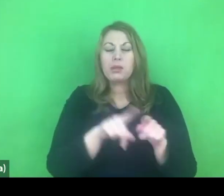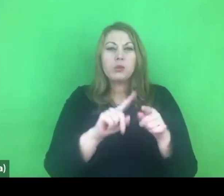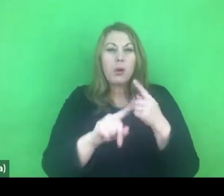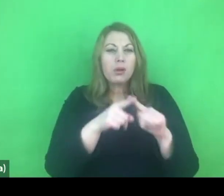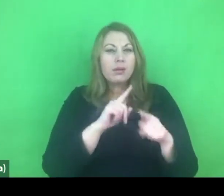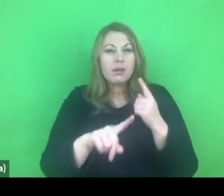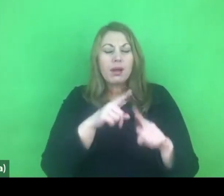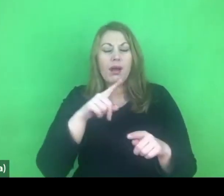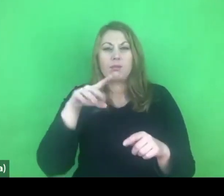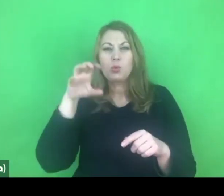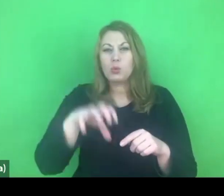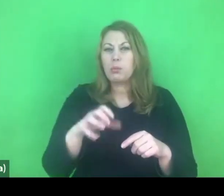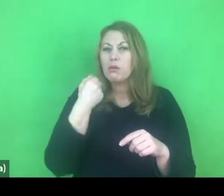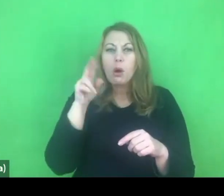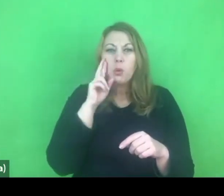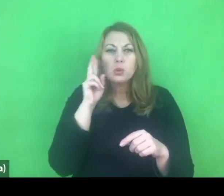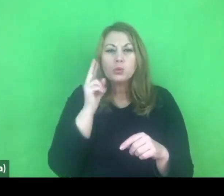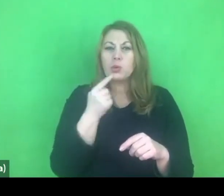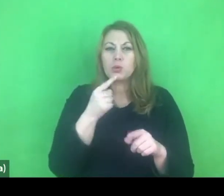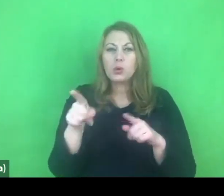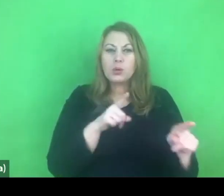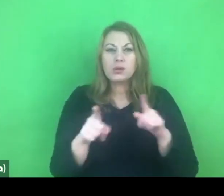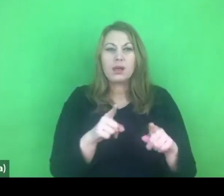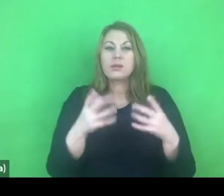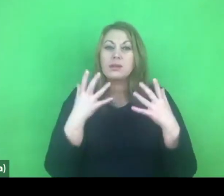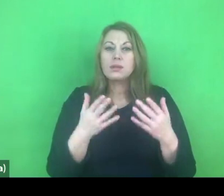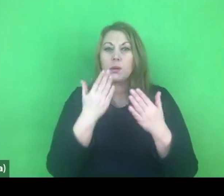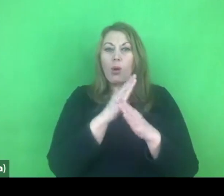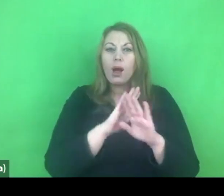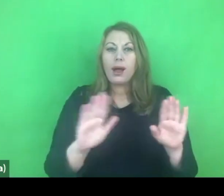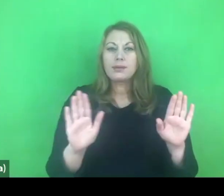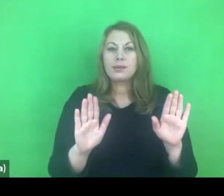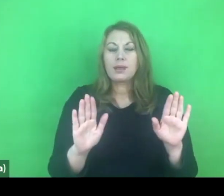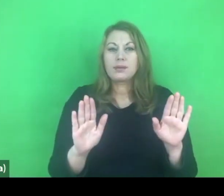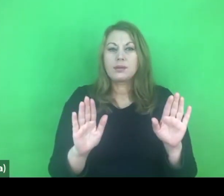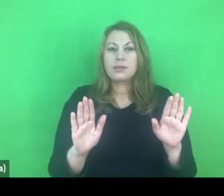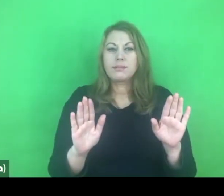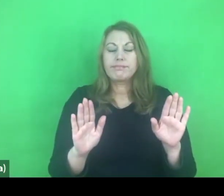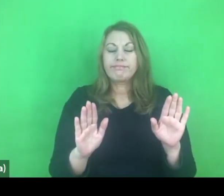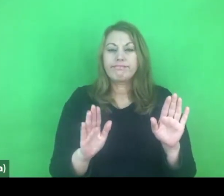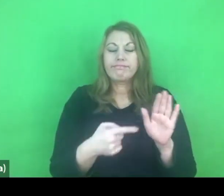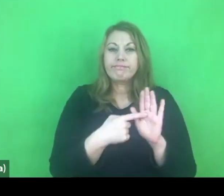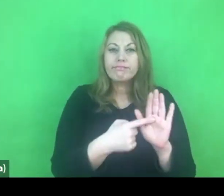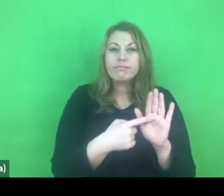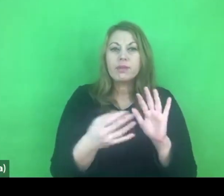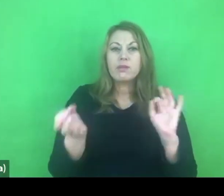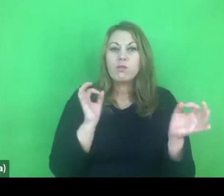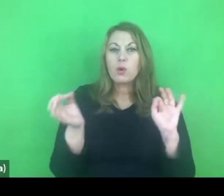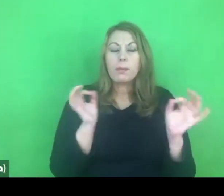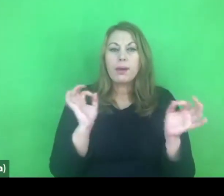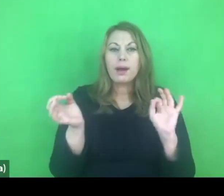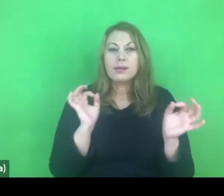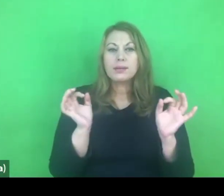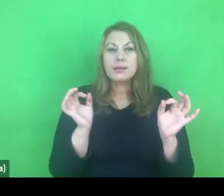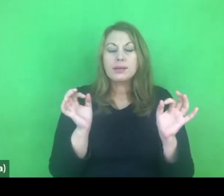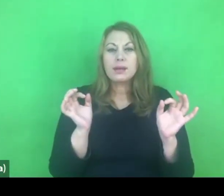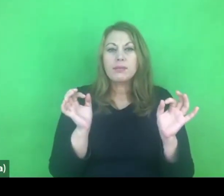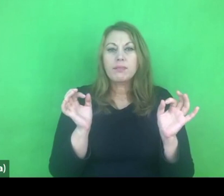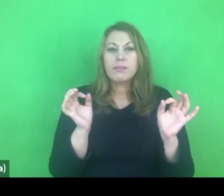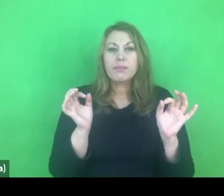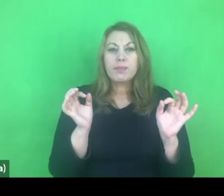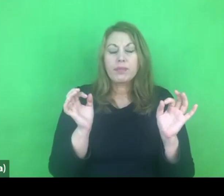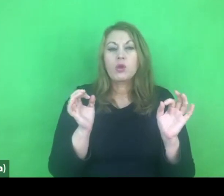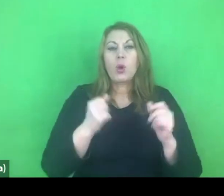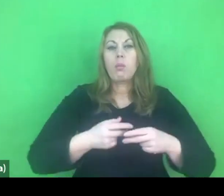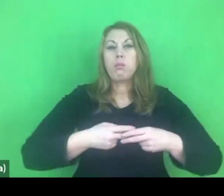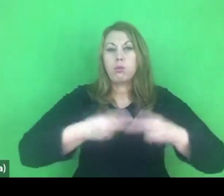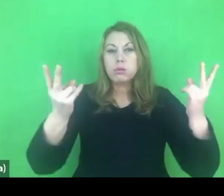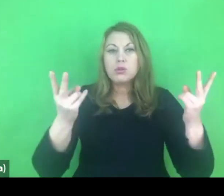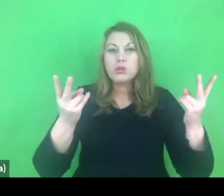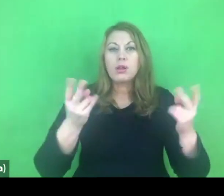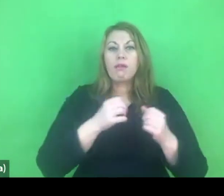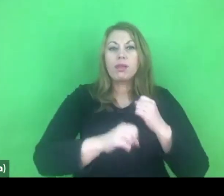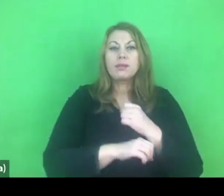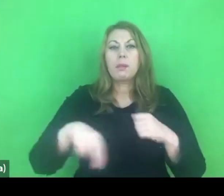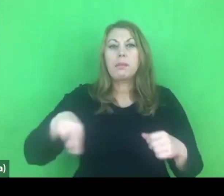Chciałabym Państwu pokazać slajd, na którym jest informacja, którą przekazał publicznie Wiceminister Sprawiedliwości.